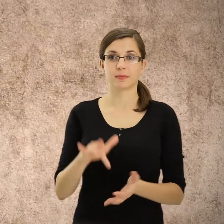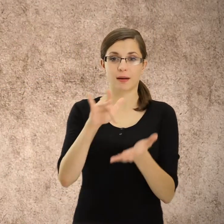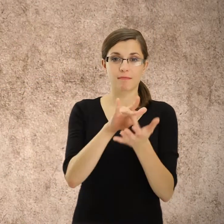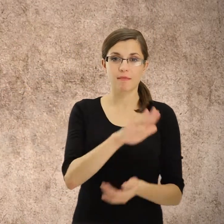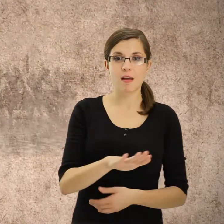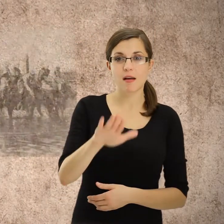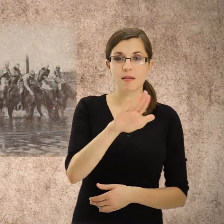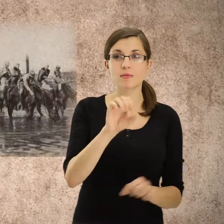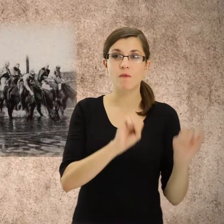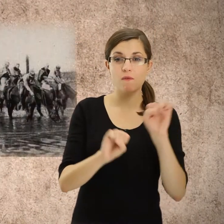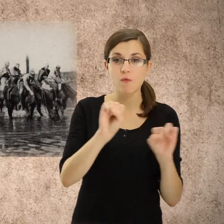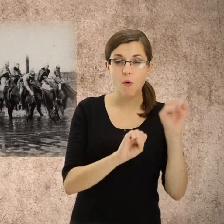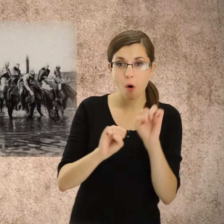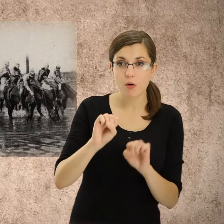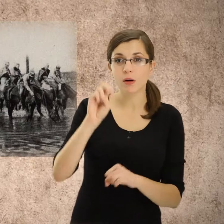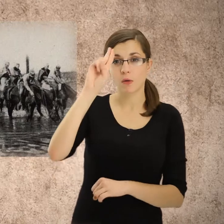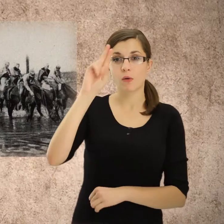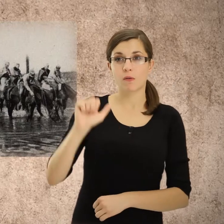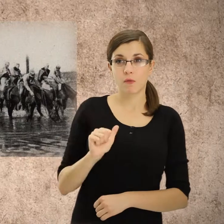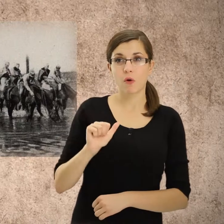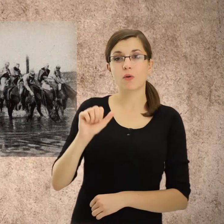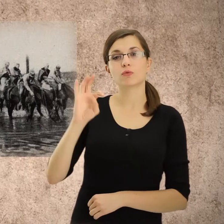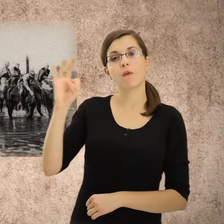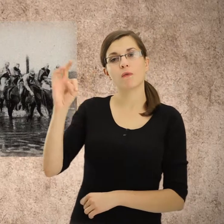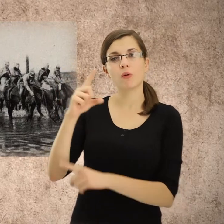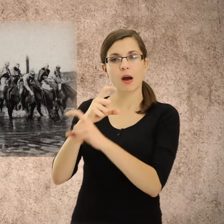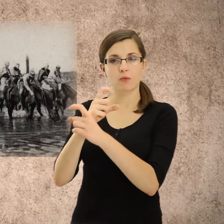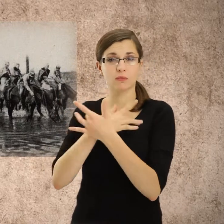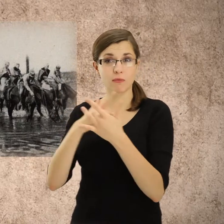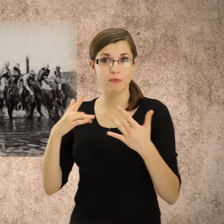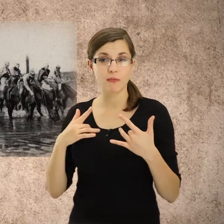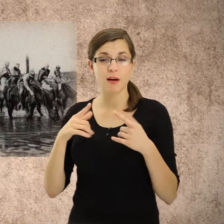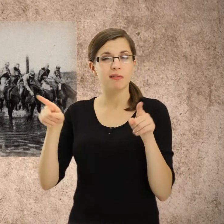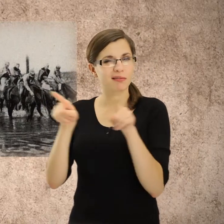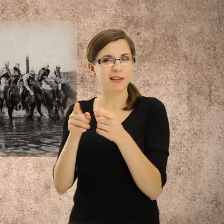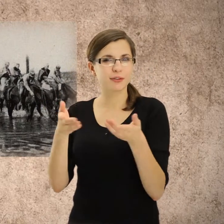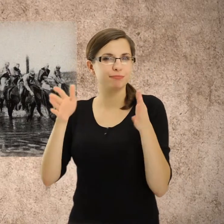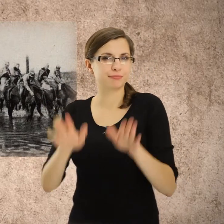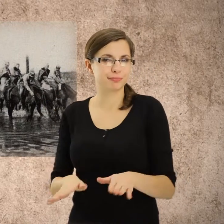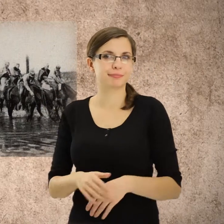We Włoszech też armia austrowęgierska się rozpadała.